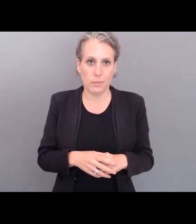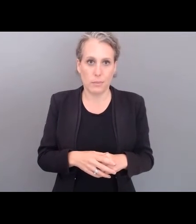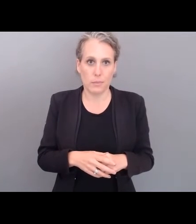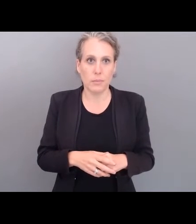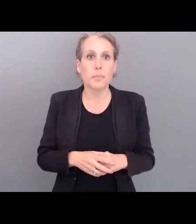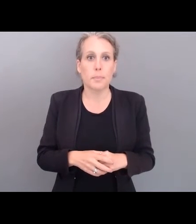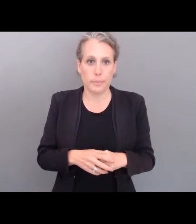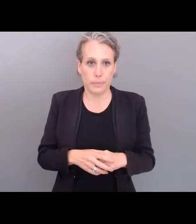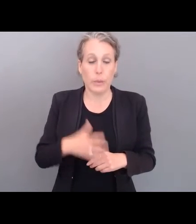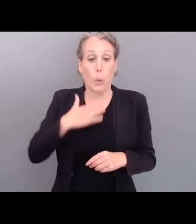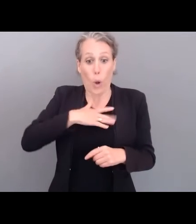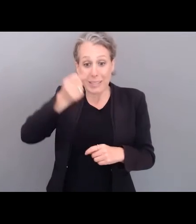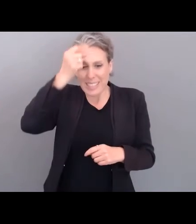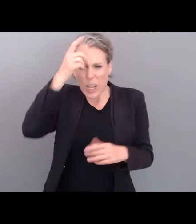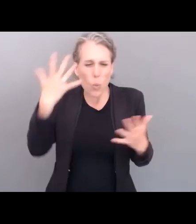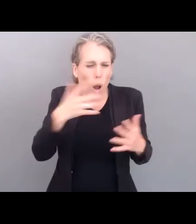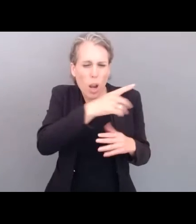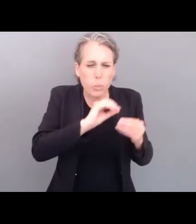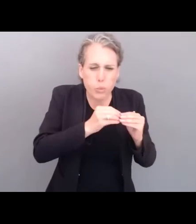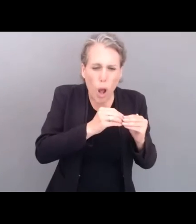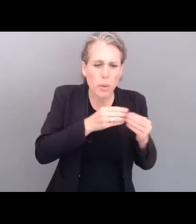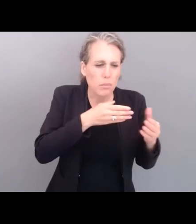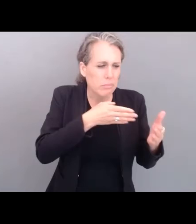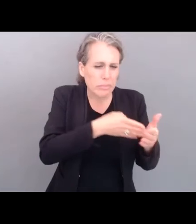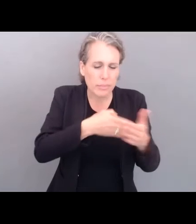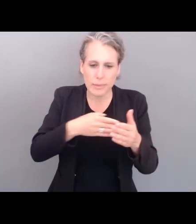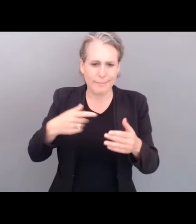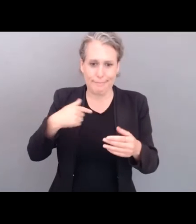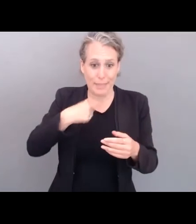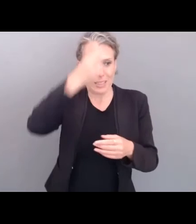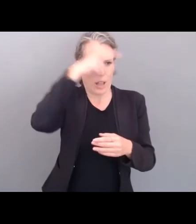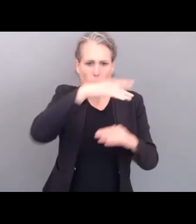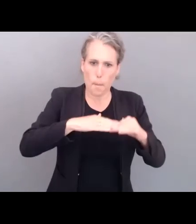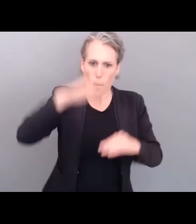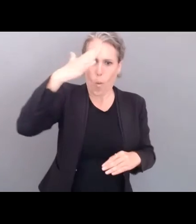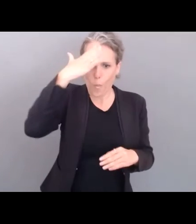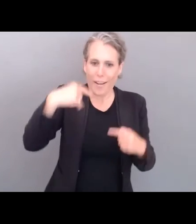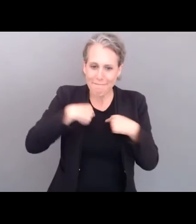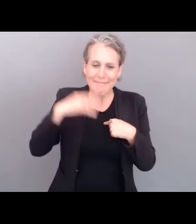discapacidad y condiciones muy vulnerables y preocupantes. comprender sus